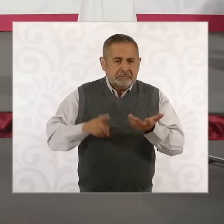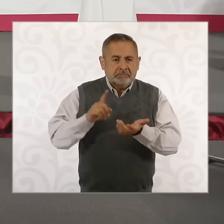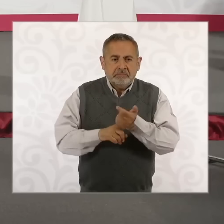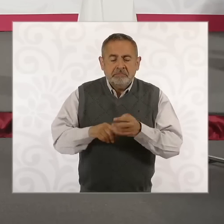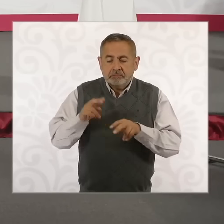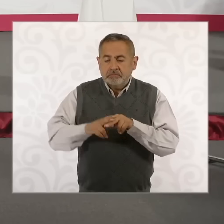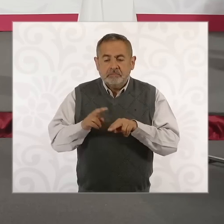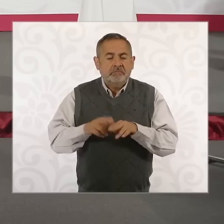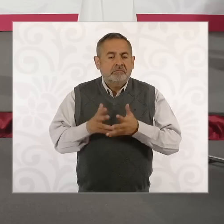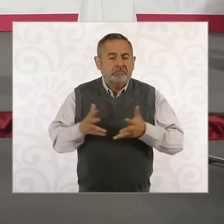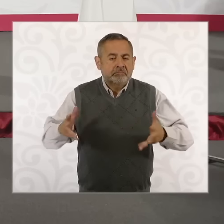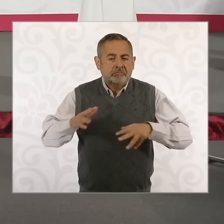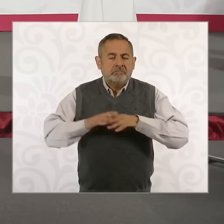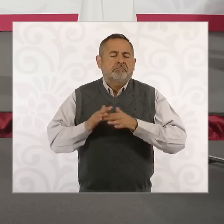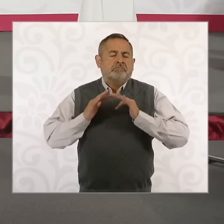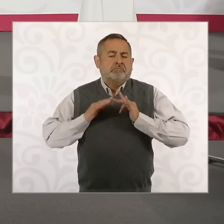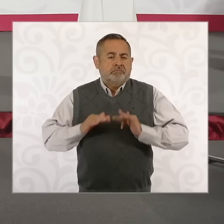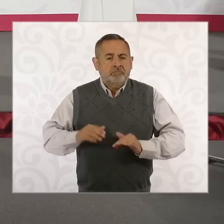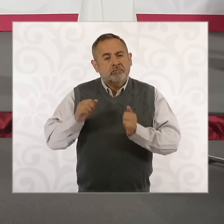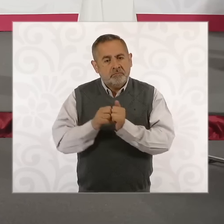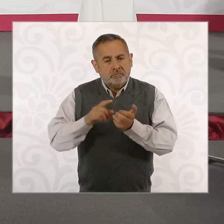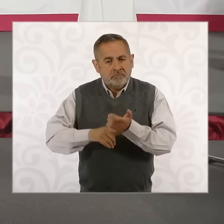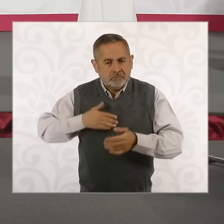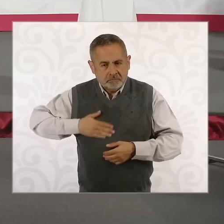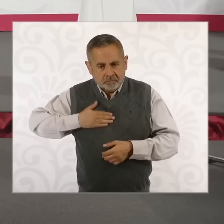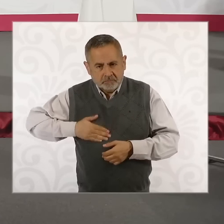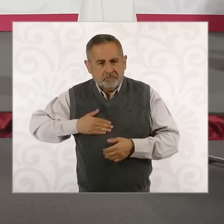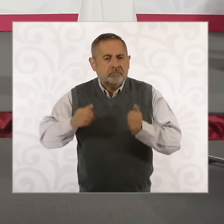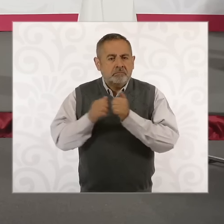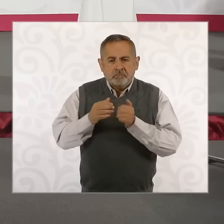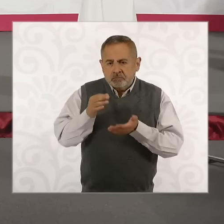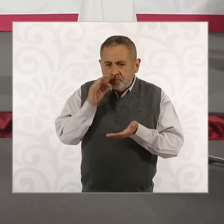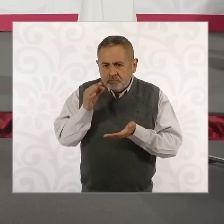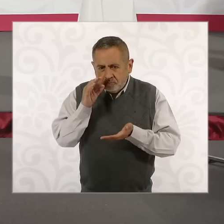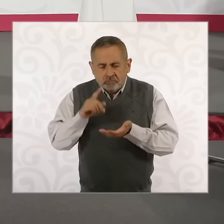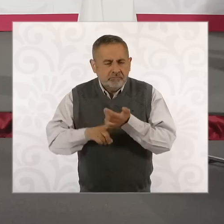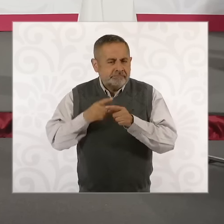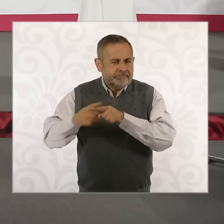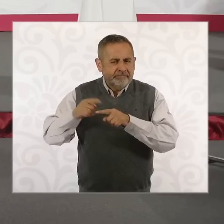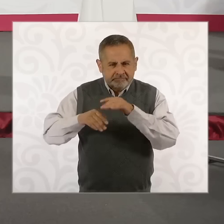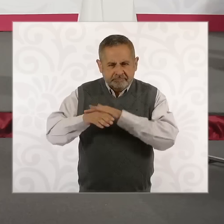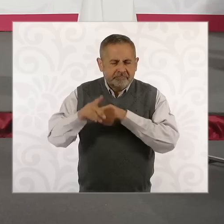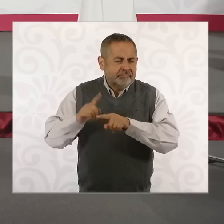poco más amplios, un poco más cómodos, tienen que tener baño, tienen que tener un servicio de cafetería simplemente por el tiempo que está, pero hay otros de corto itinerario que realmente